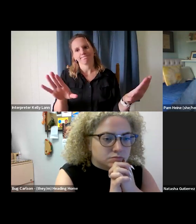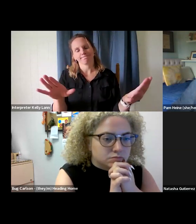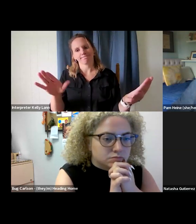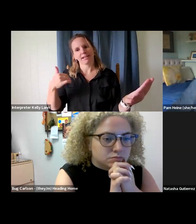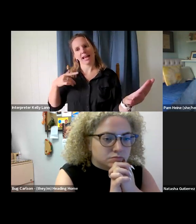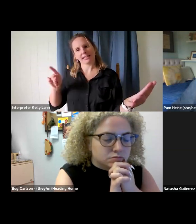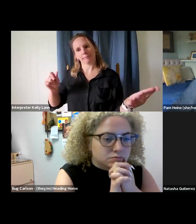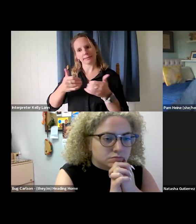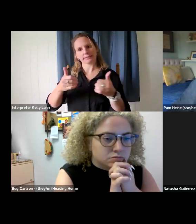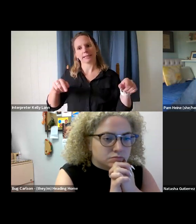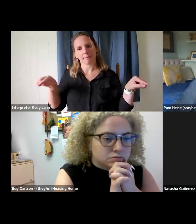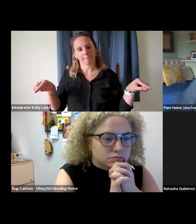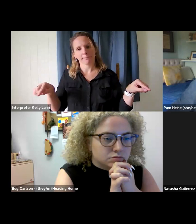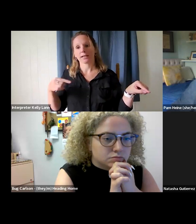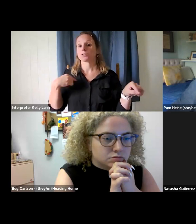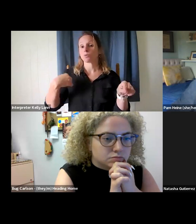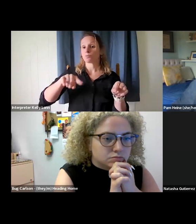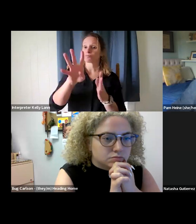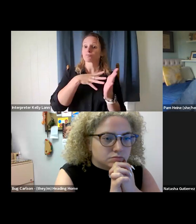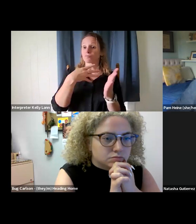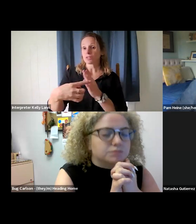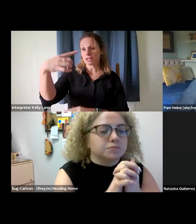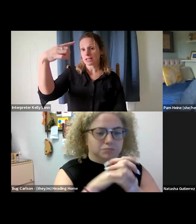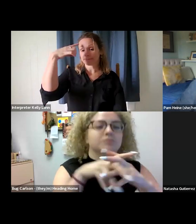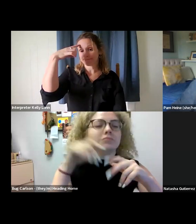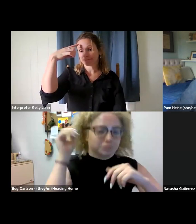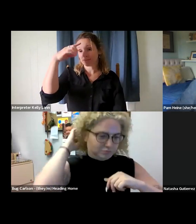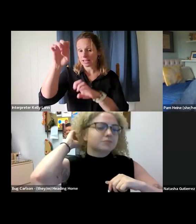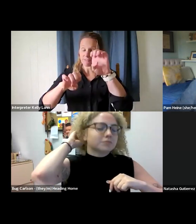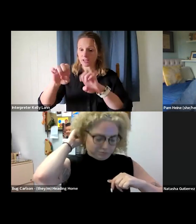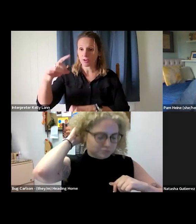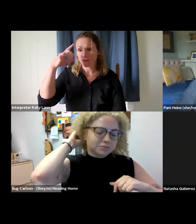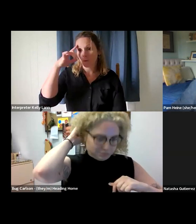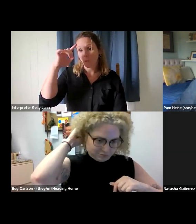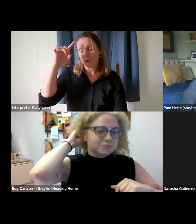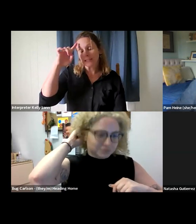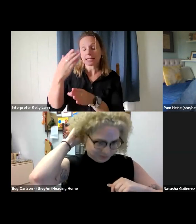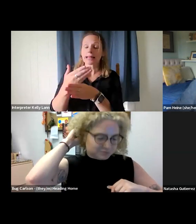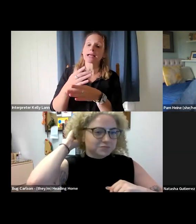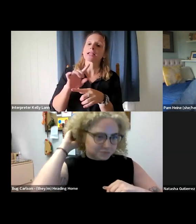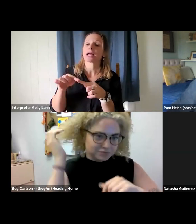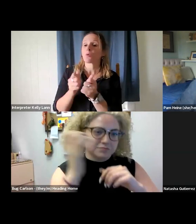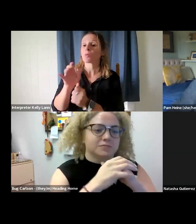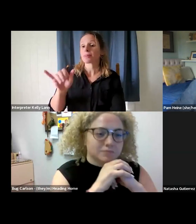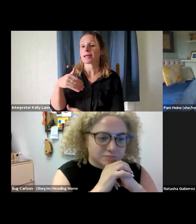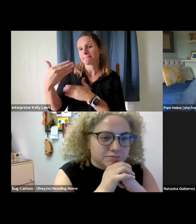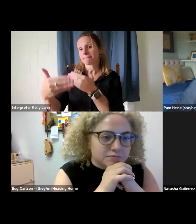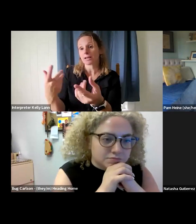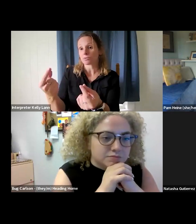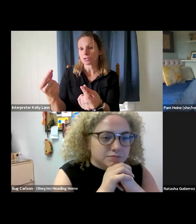Así que programamos una evaluación neuropsicológica y a través de ese proceso, determinaron